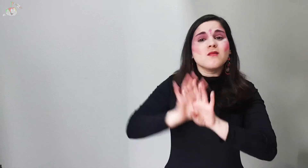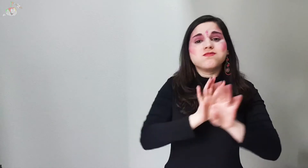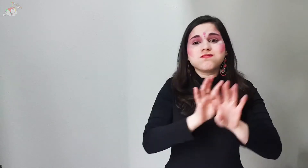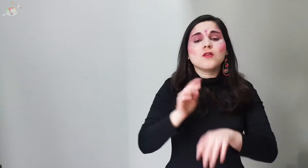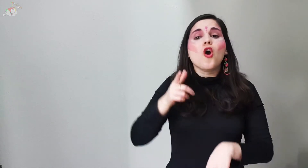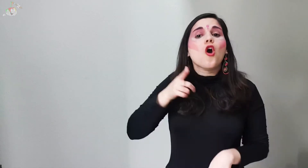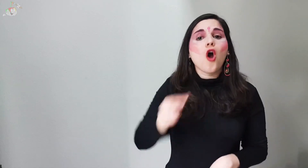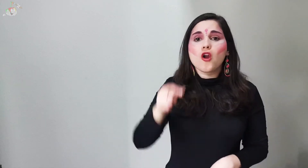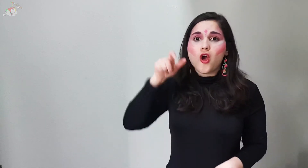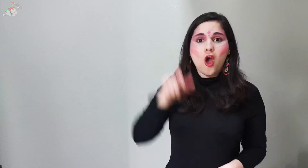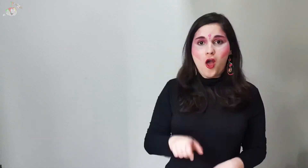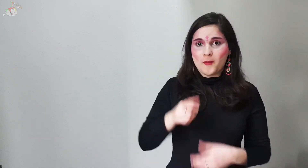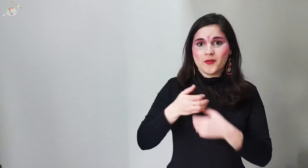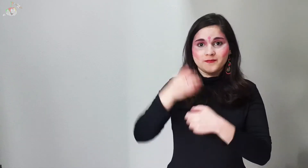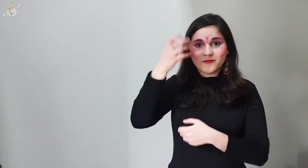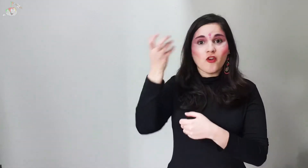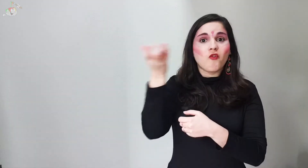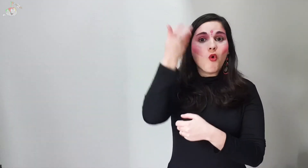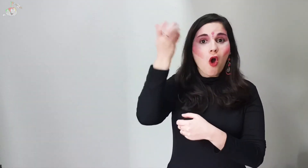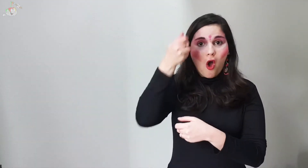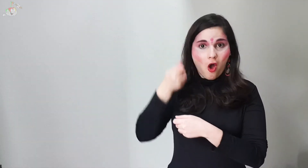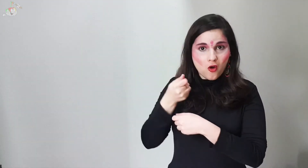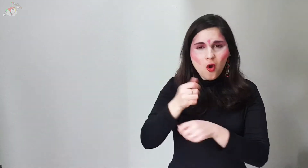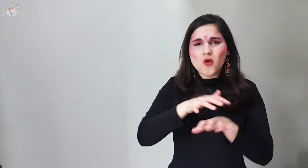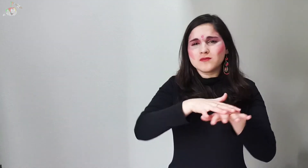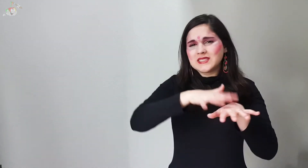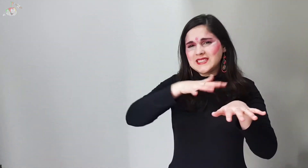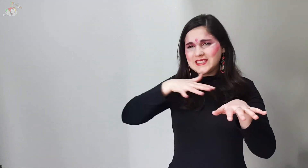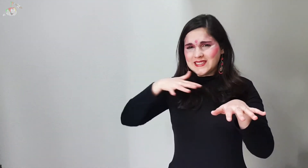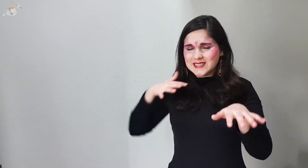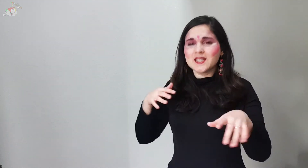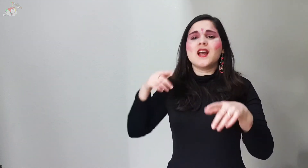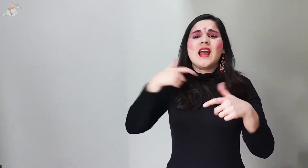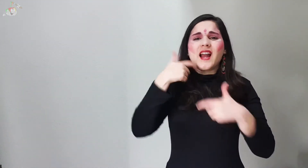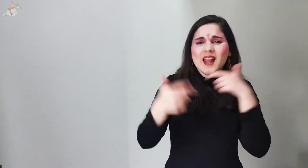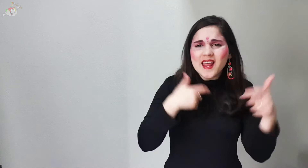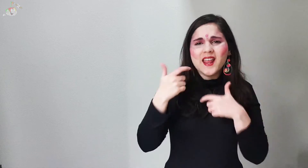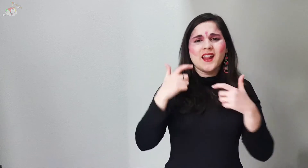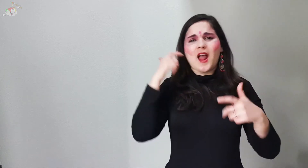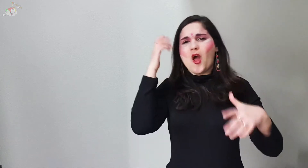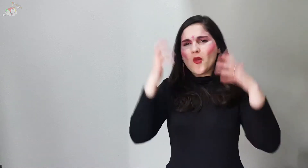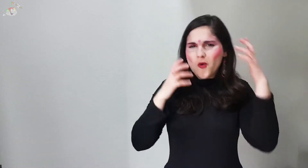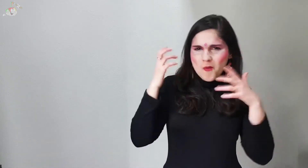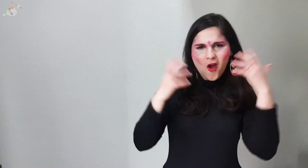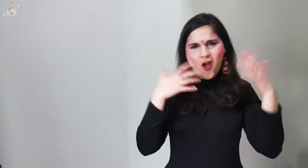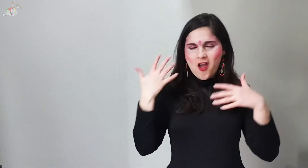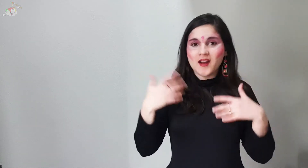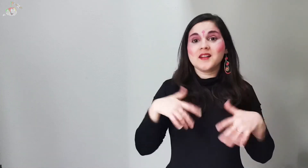Nella parata devono avere delle torce di fuoco e tra la folla gridano e fanno rumori.